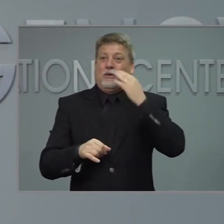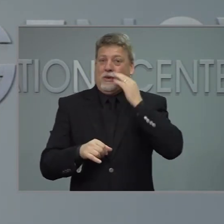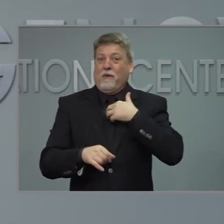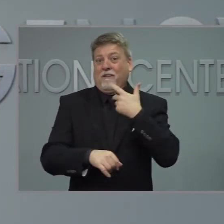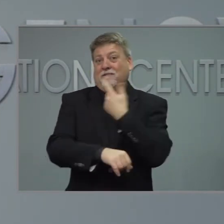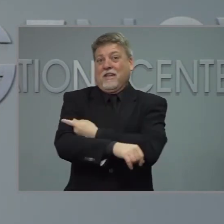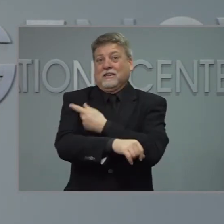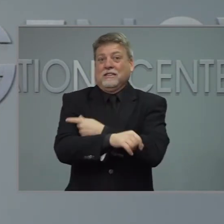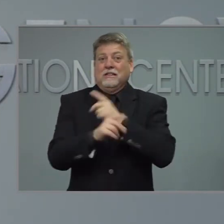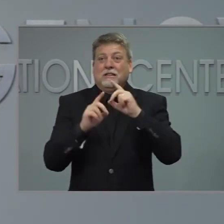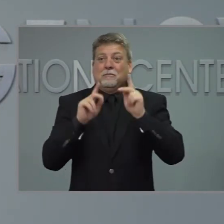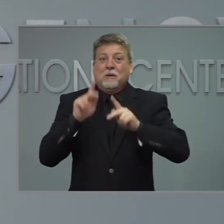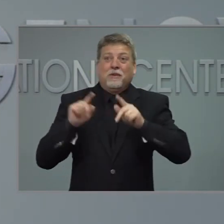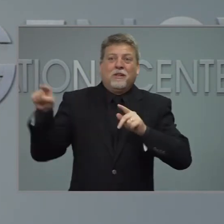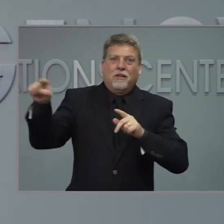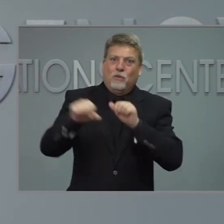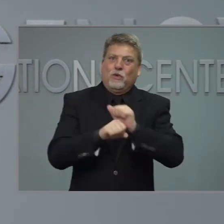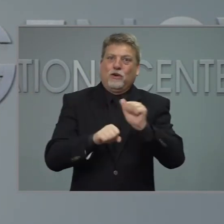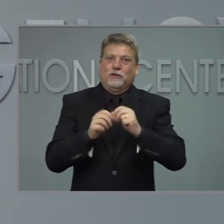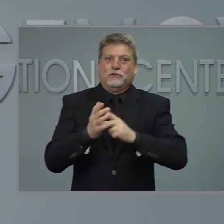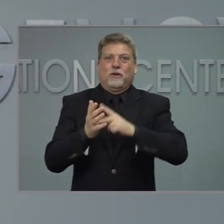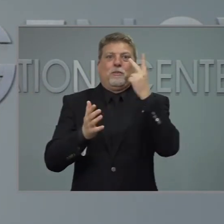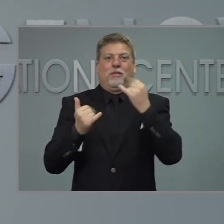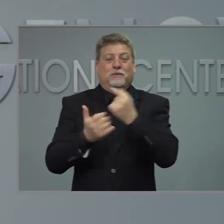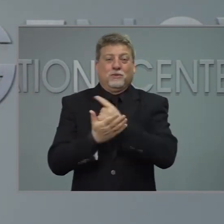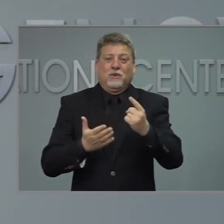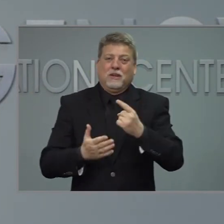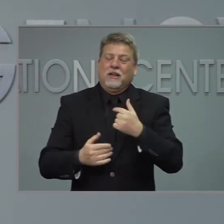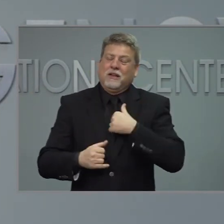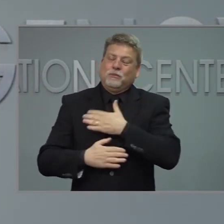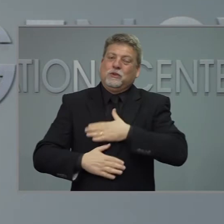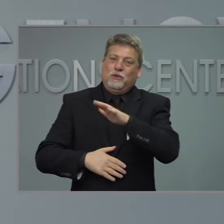sé que hay muchas cosas que están pasando con todos los que están participando en las